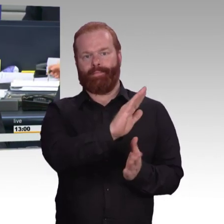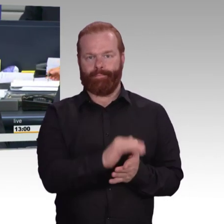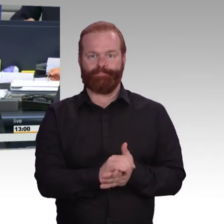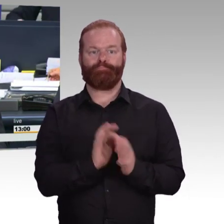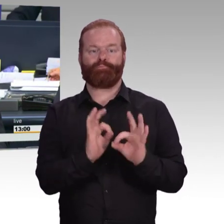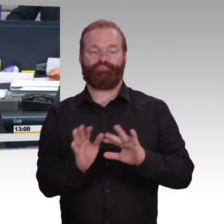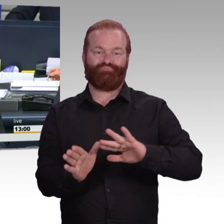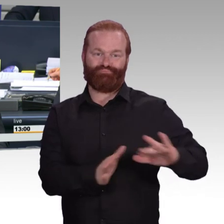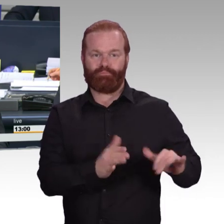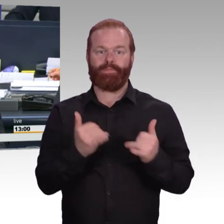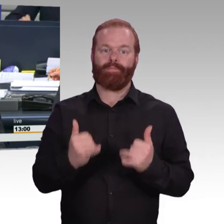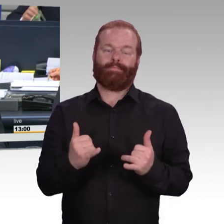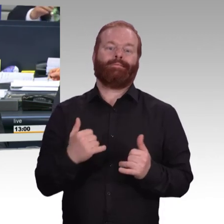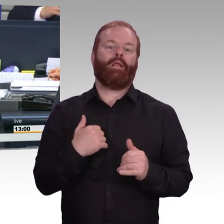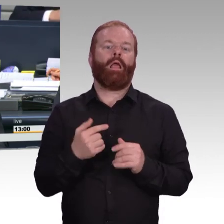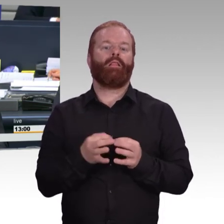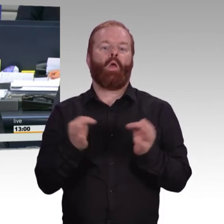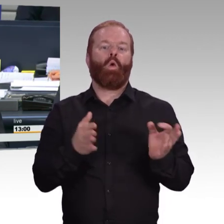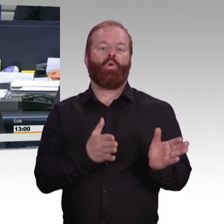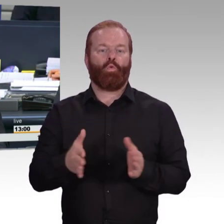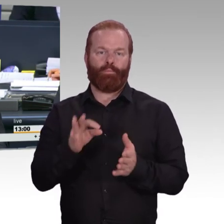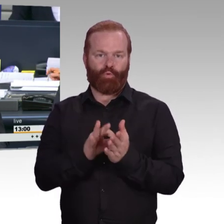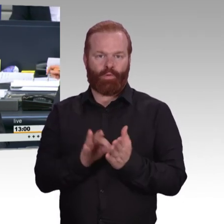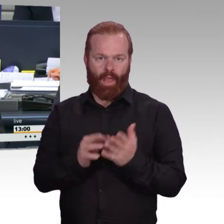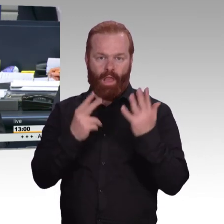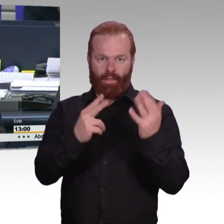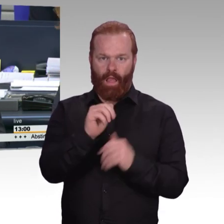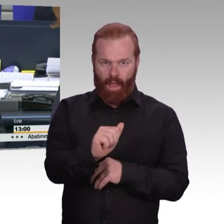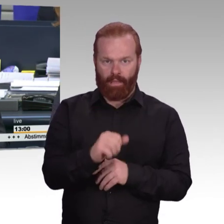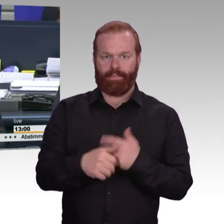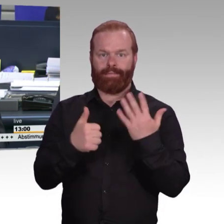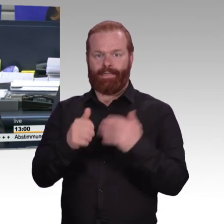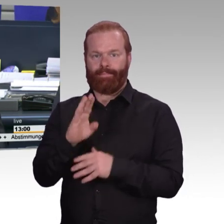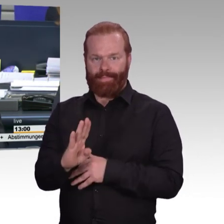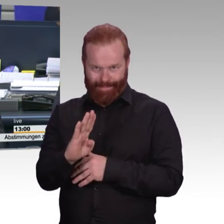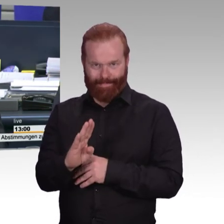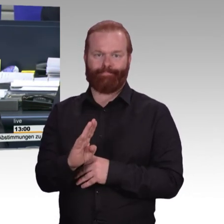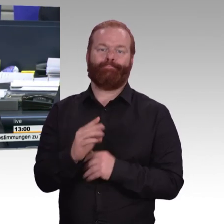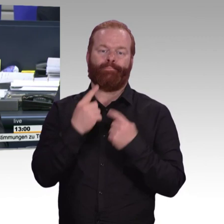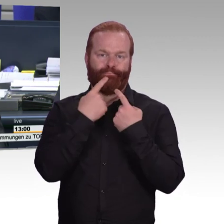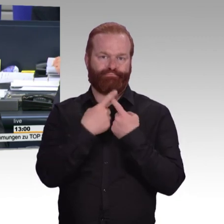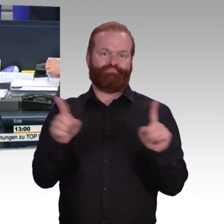eingebrachten Gesetzentwurfs zur Änderung des Grundgesetzes, Ergänzung des Artikel 6 zur Stärkung der Kinderrechte,